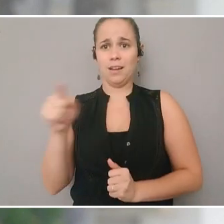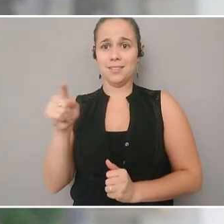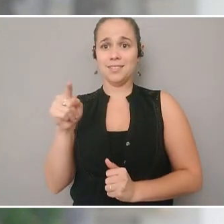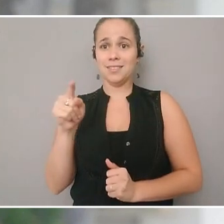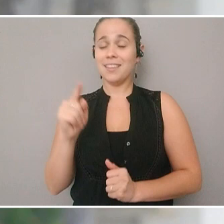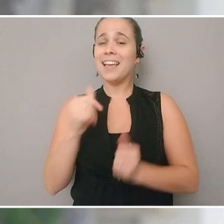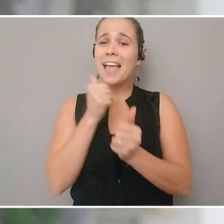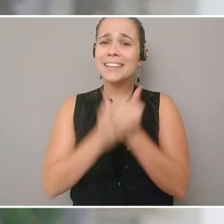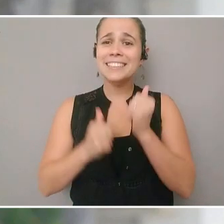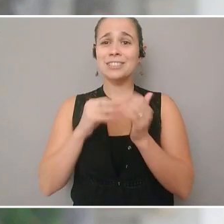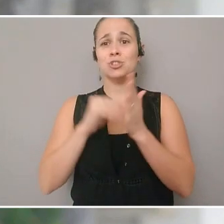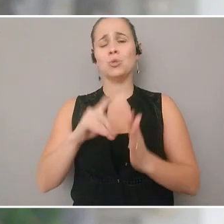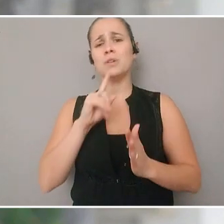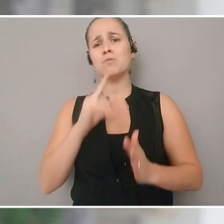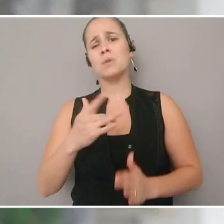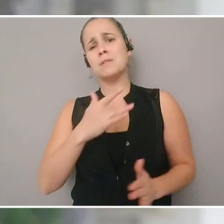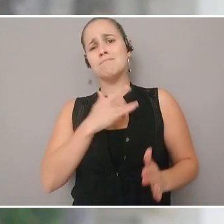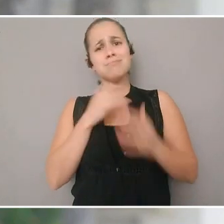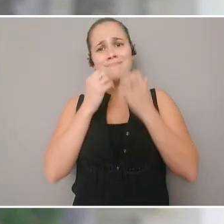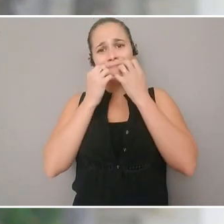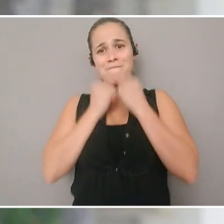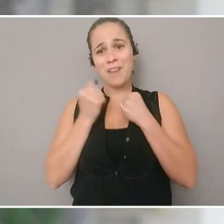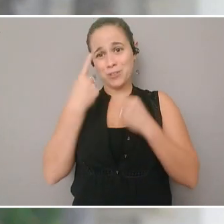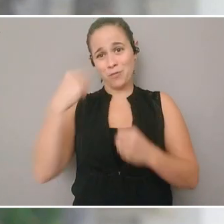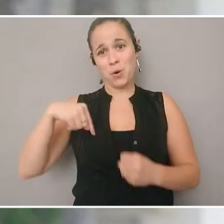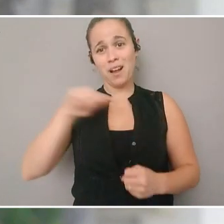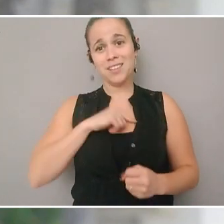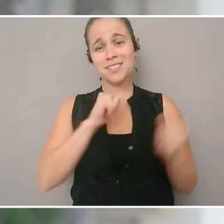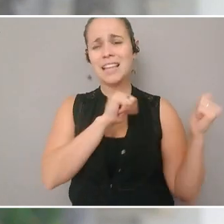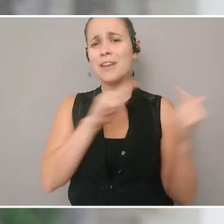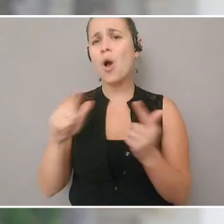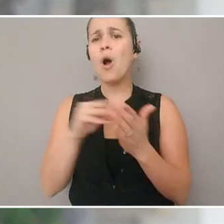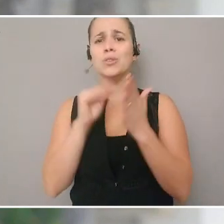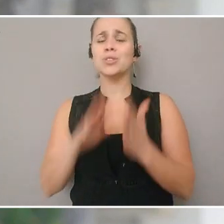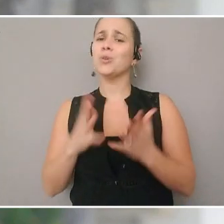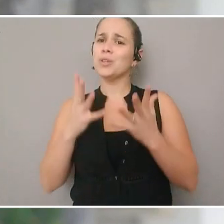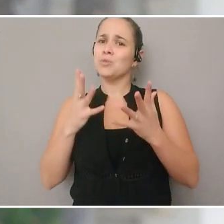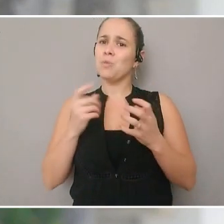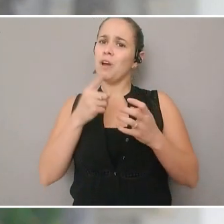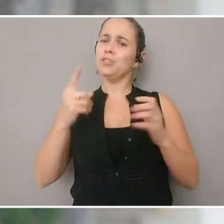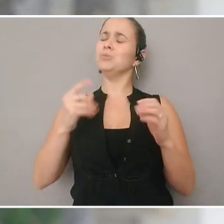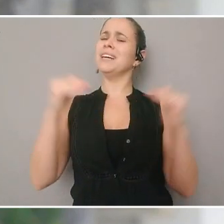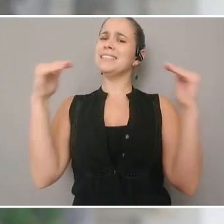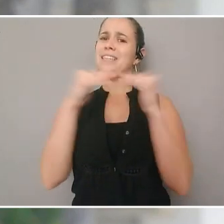gran valor para nosotros y para todos los estudiantes